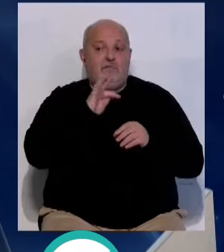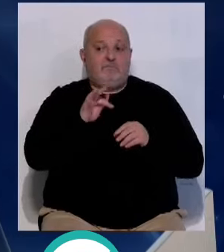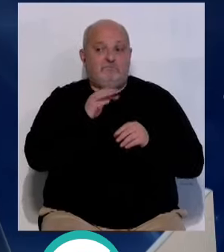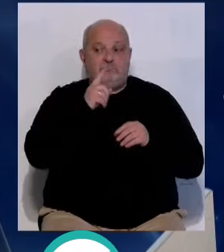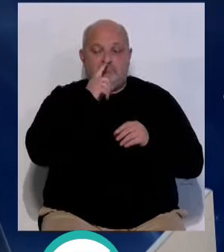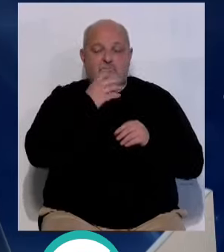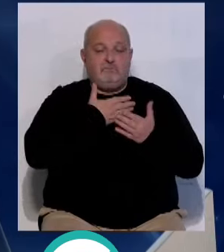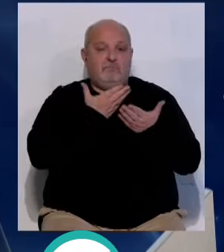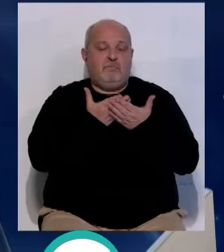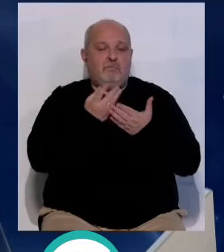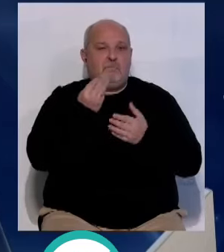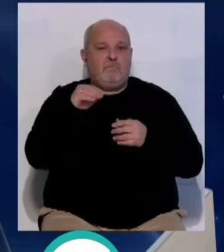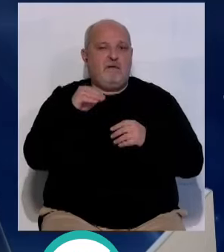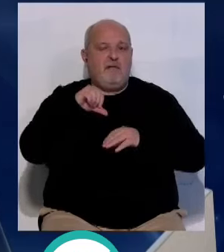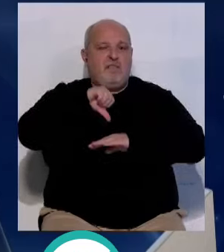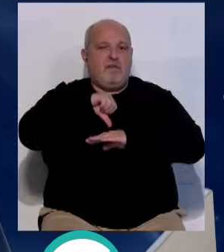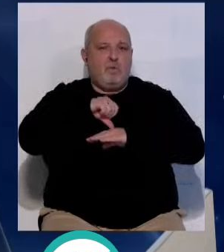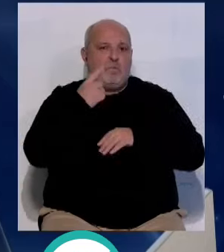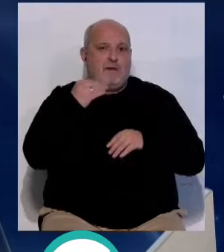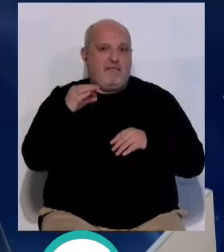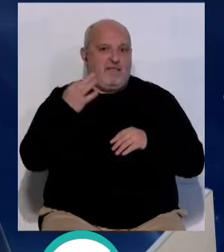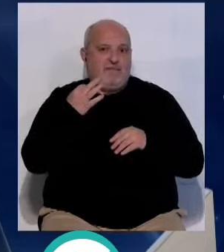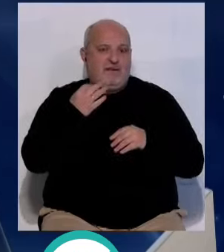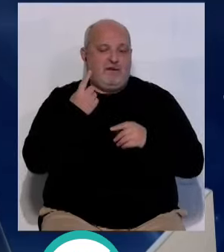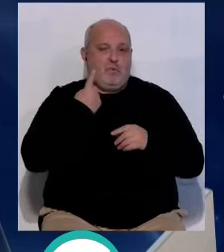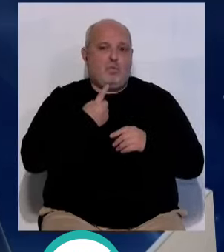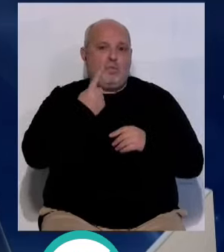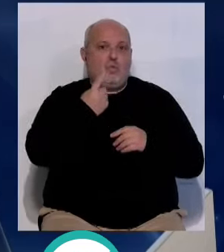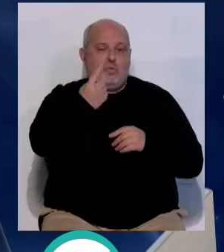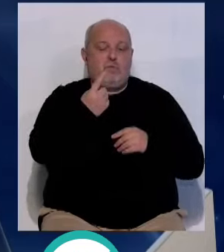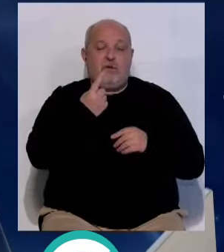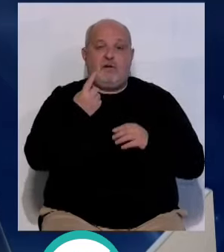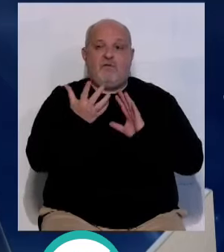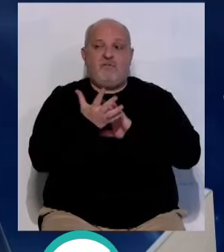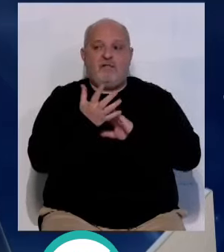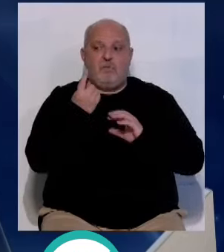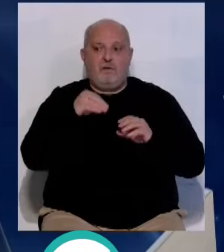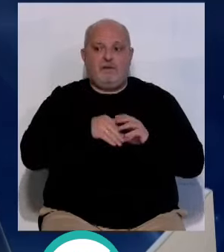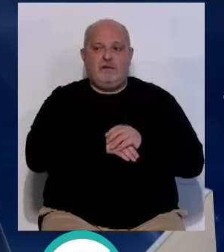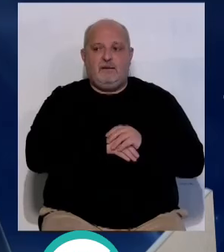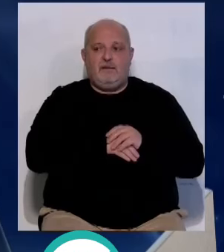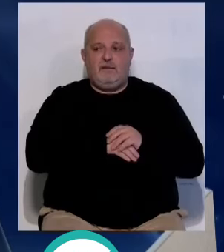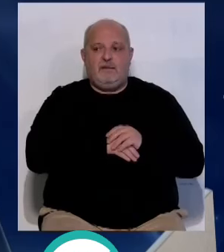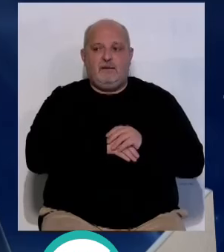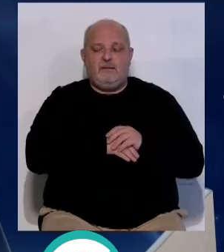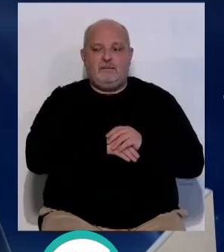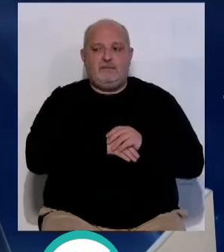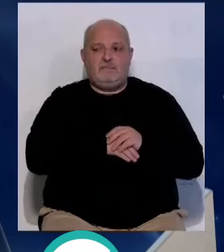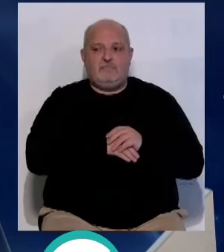pediríamos alguien más en el centro del campo y como mínimo en banda pero paradojas de de la